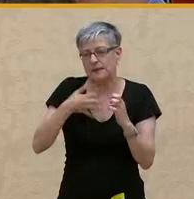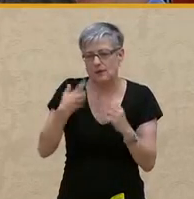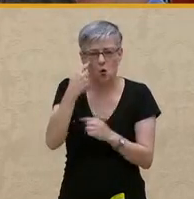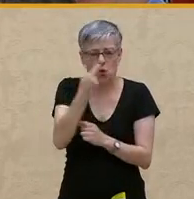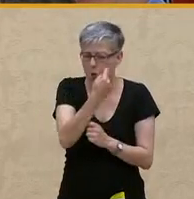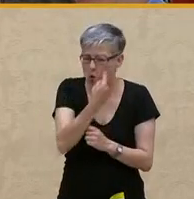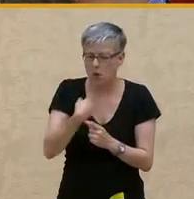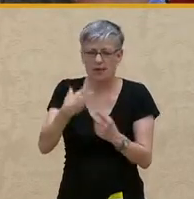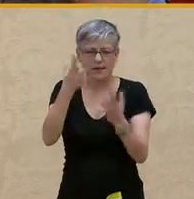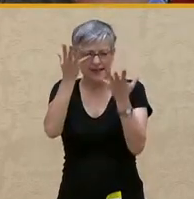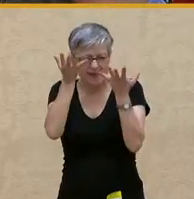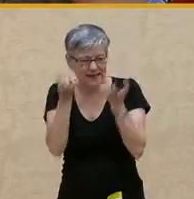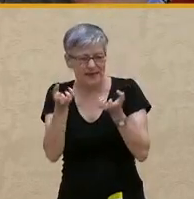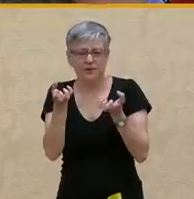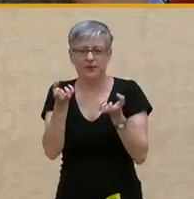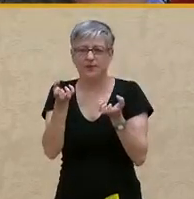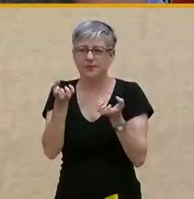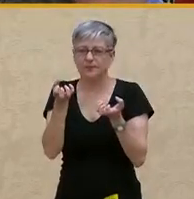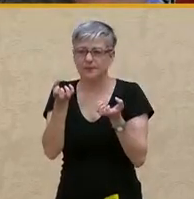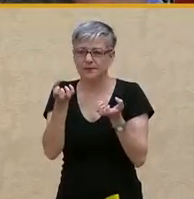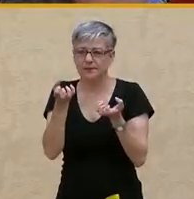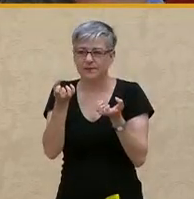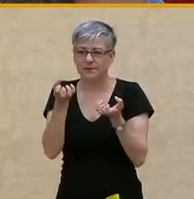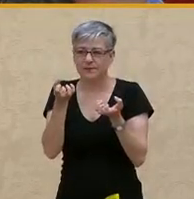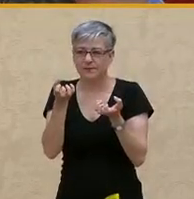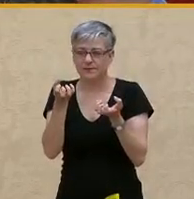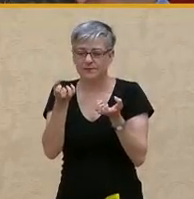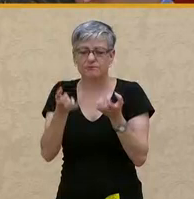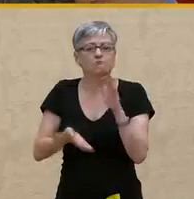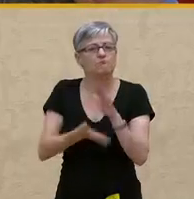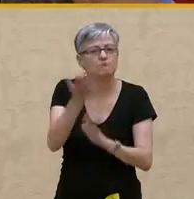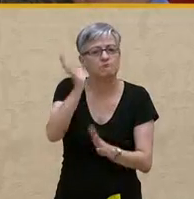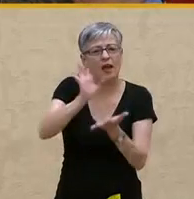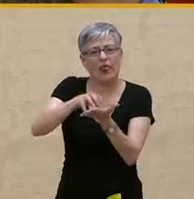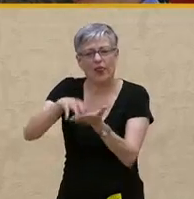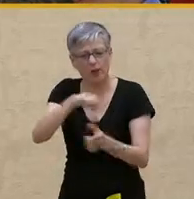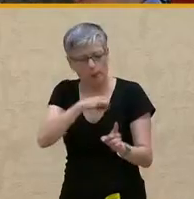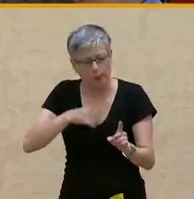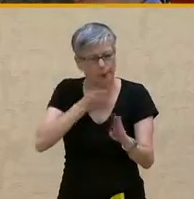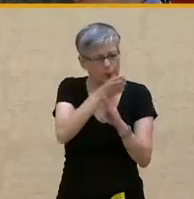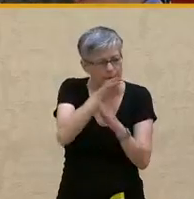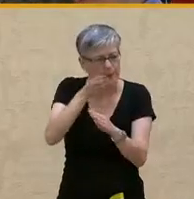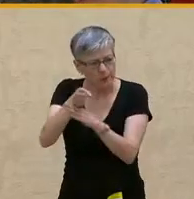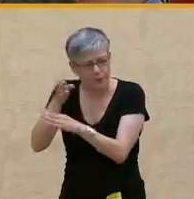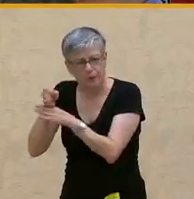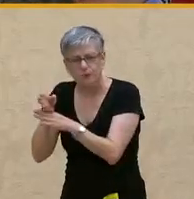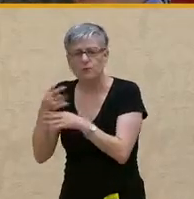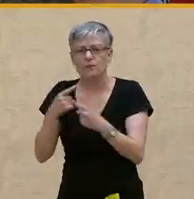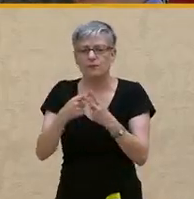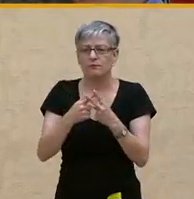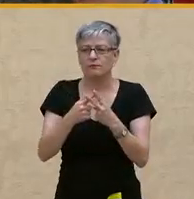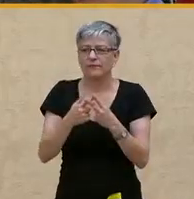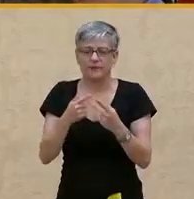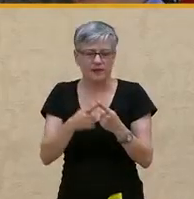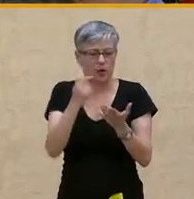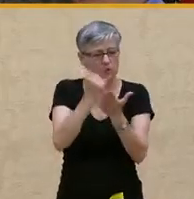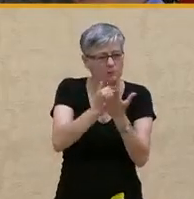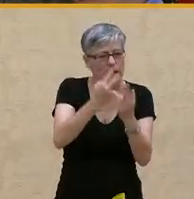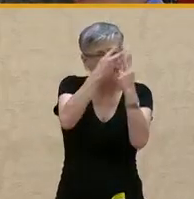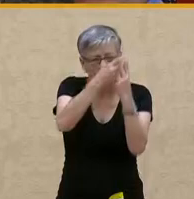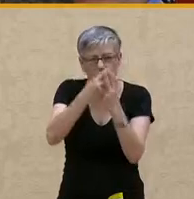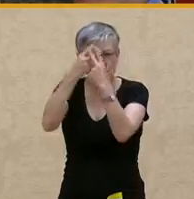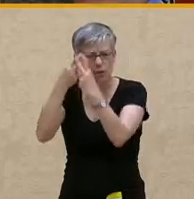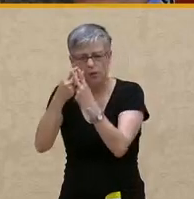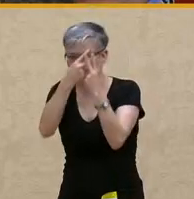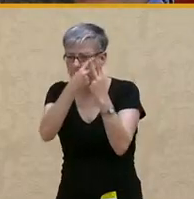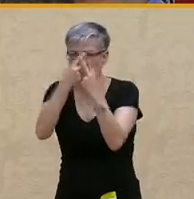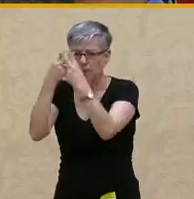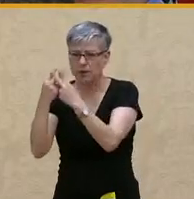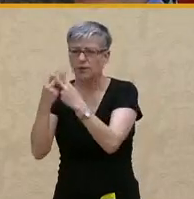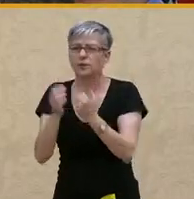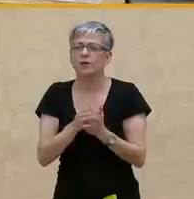seguía con la sequedad, íbamos a los centros privados, me hacían las diferentes revisiones,